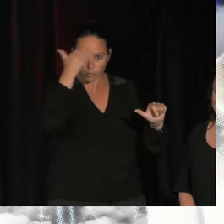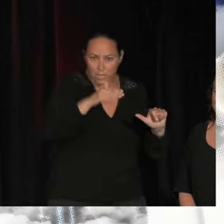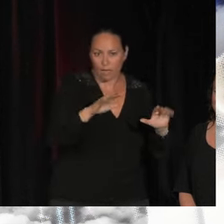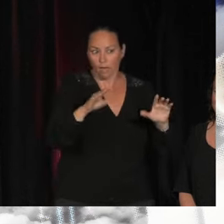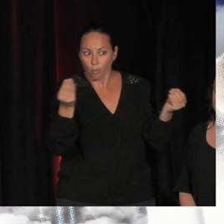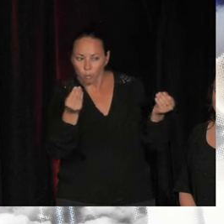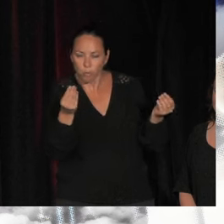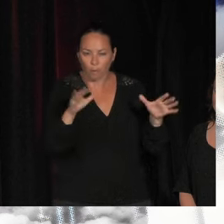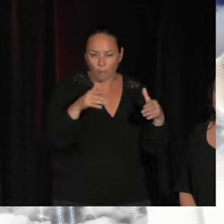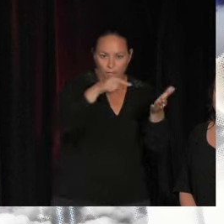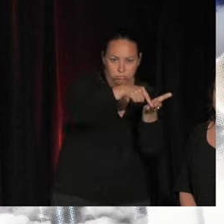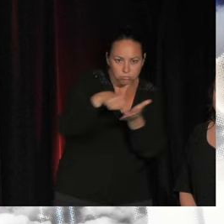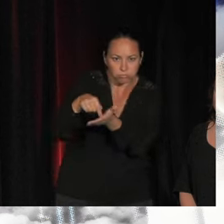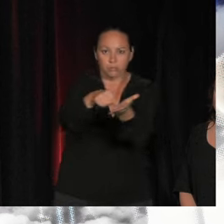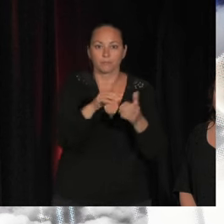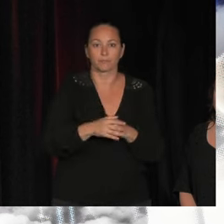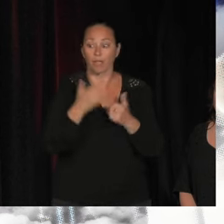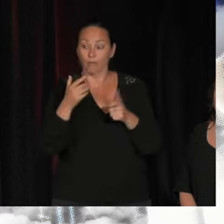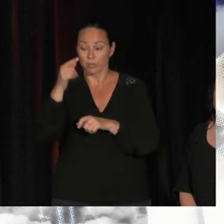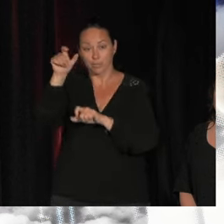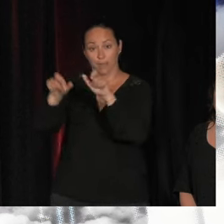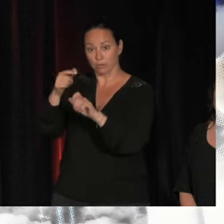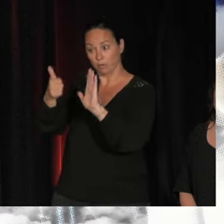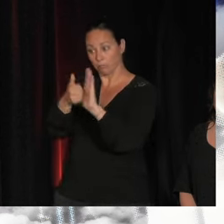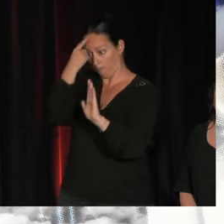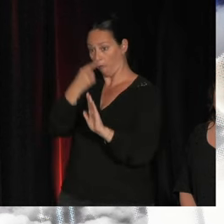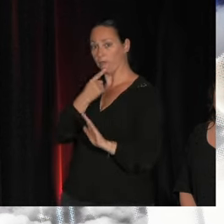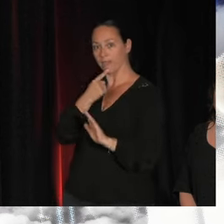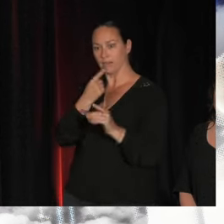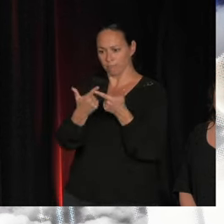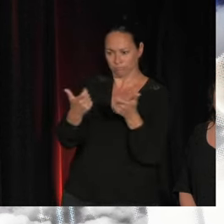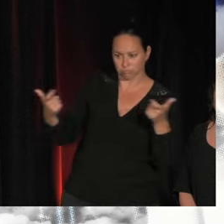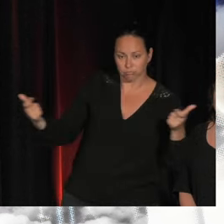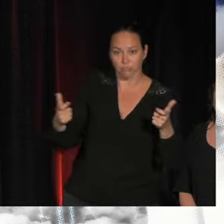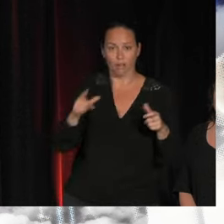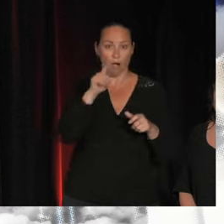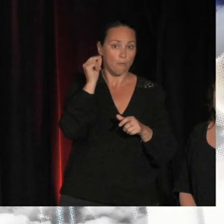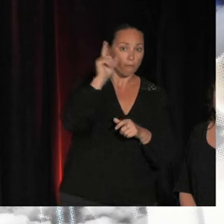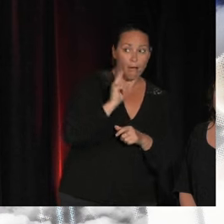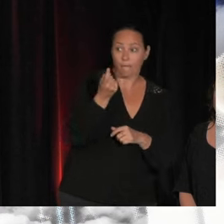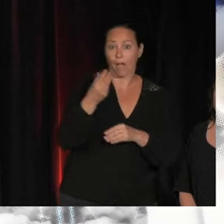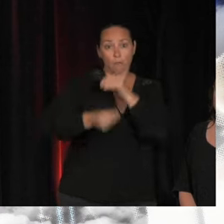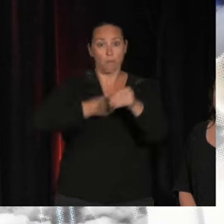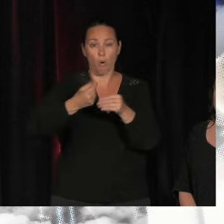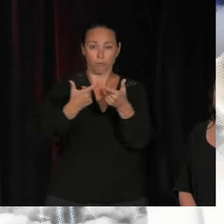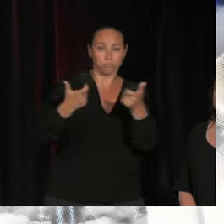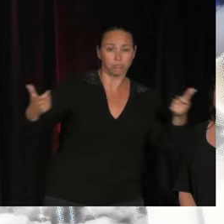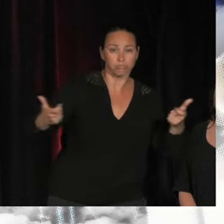Ils voulaient aussi qu'au niveau de la diversité du casting, ça se ressente et qu'il y ait vraiment des héros et des héroïnes qui viennent du monde entier, qui viennent de tous les pays, de toutes les